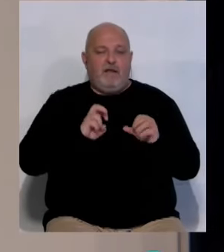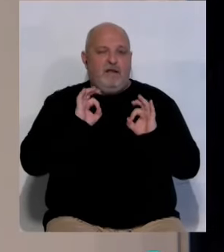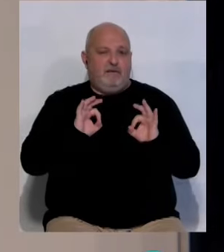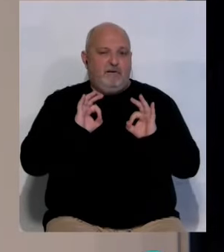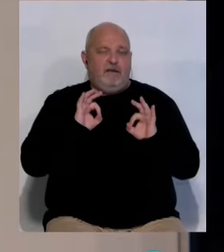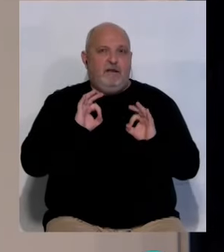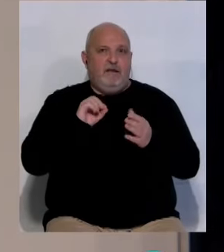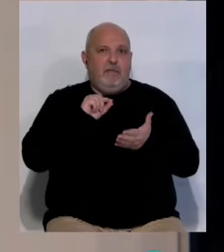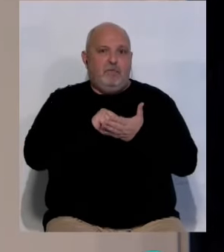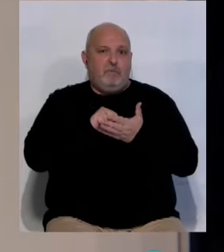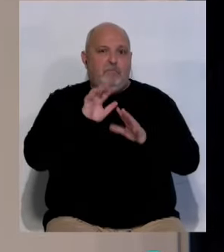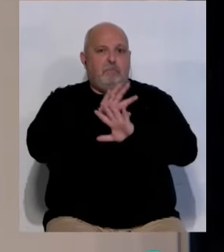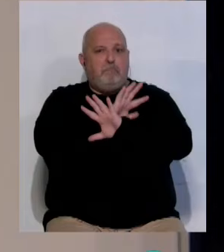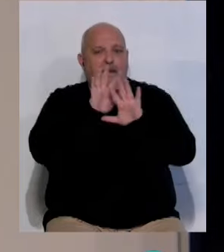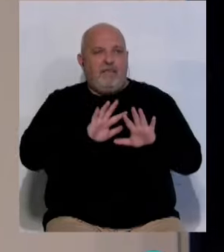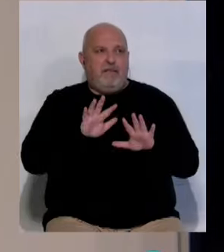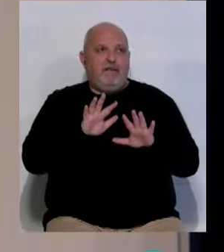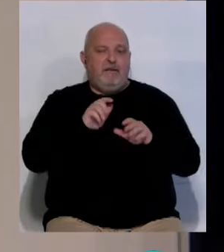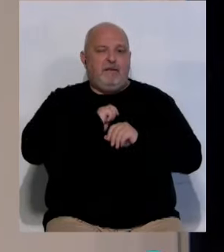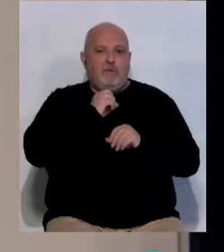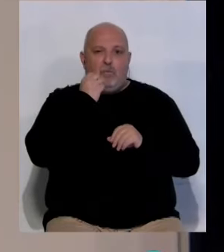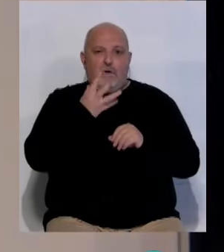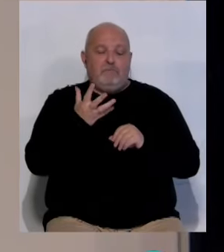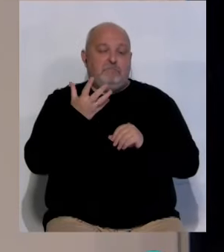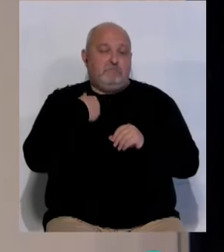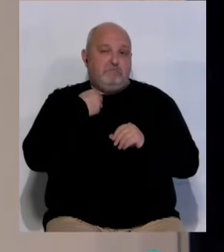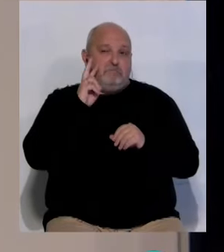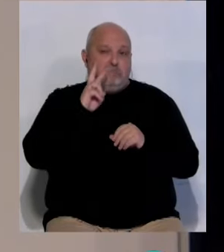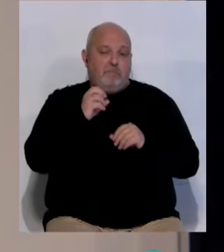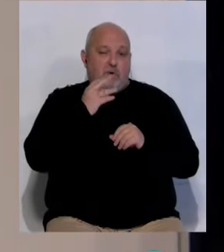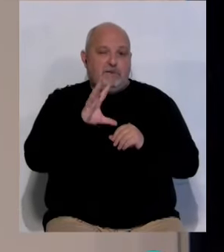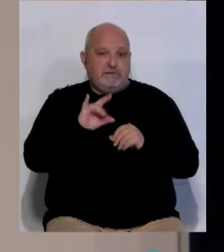el punto a priori parece parece Bueno yo por lo menos lo digo por bueno teniendo en cuenta